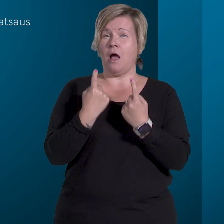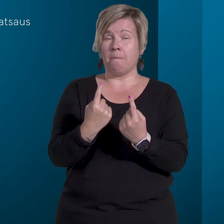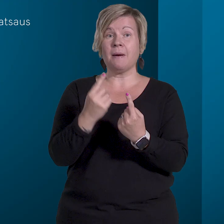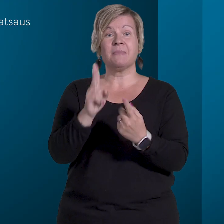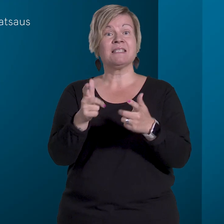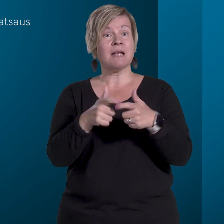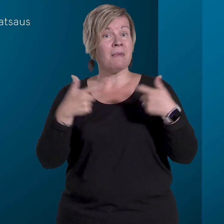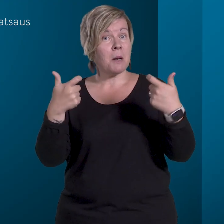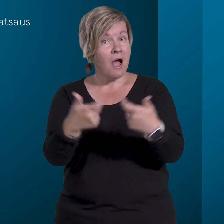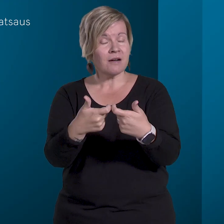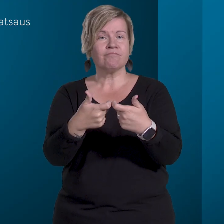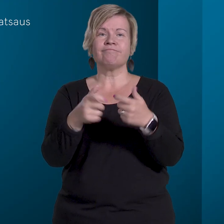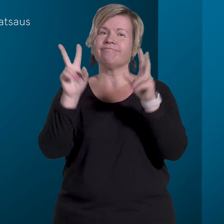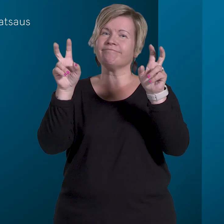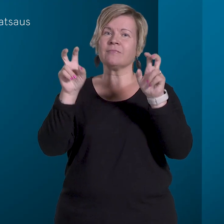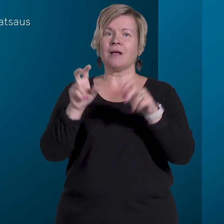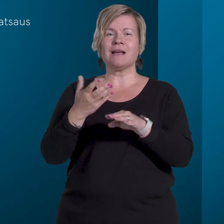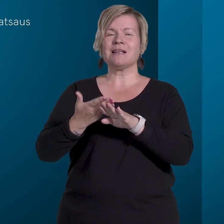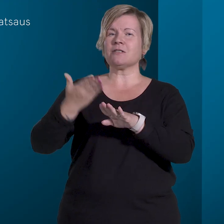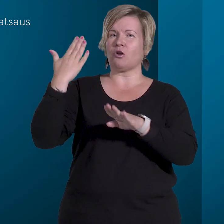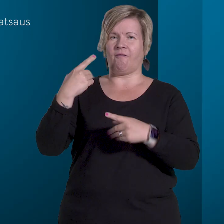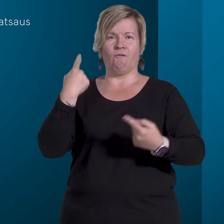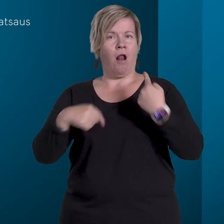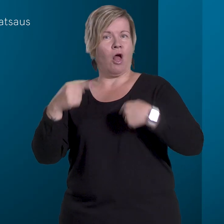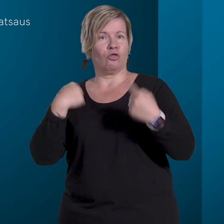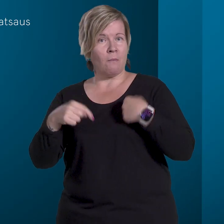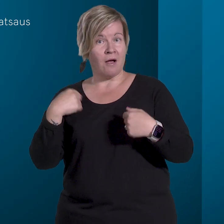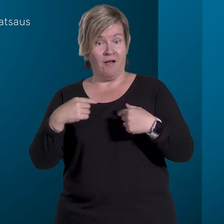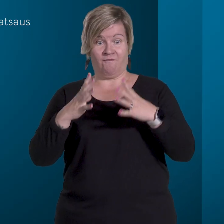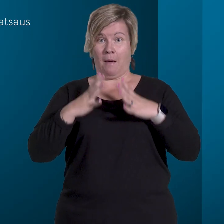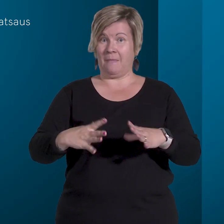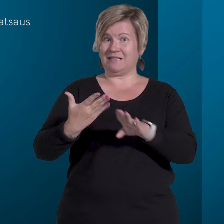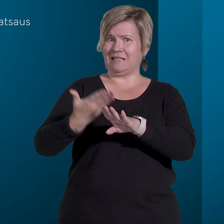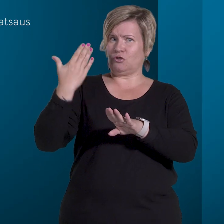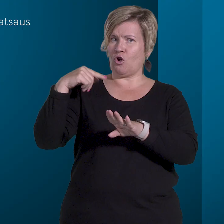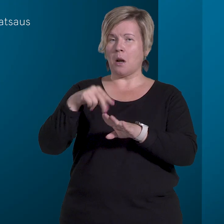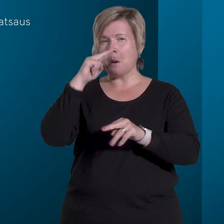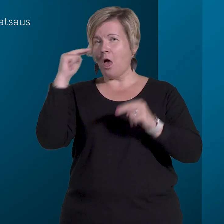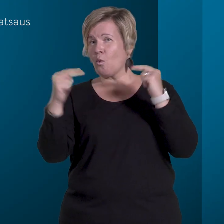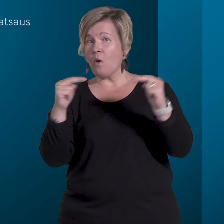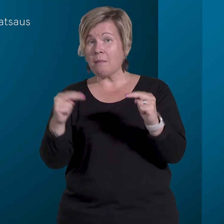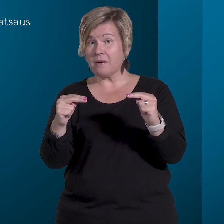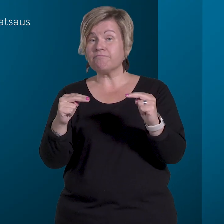Historian vallattomat – Näkökulmia vammaishistoriaan -seminaariin, -